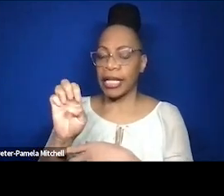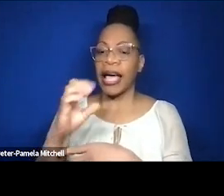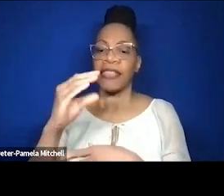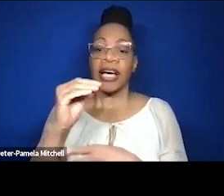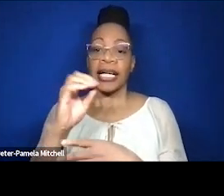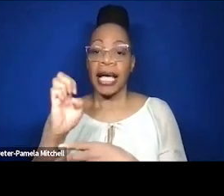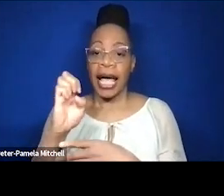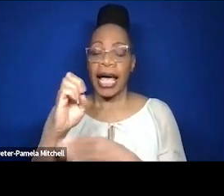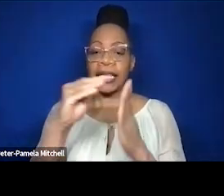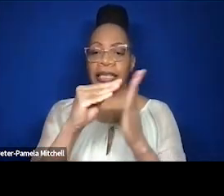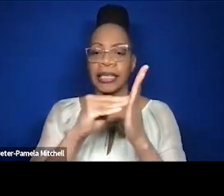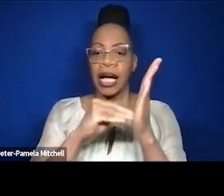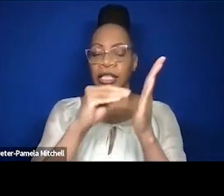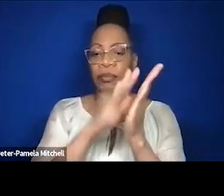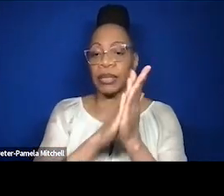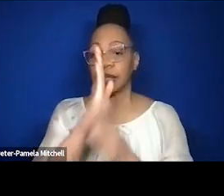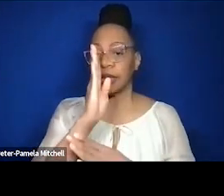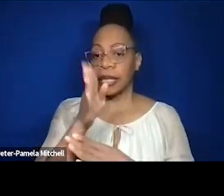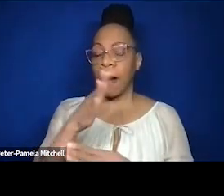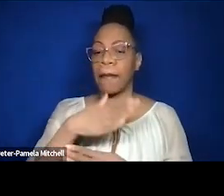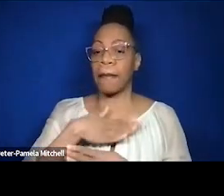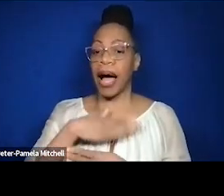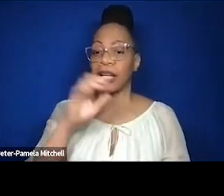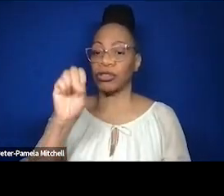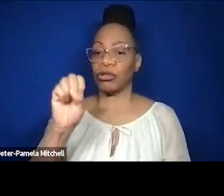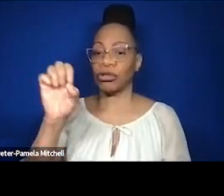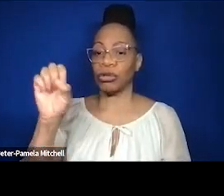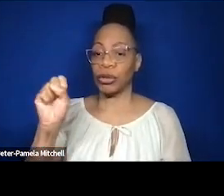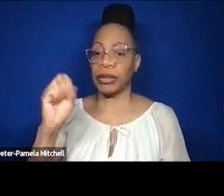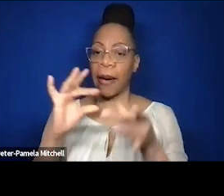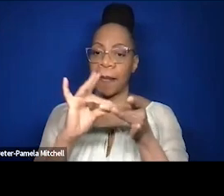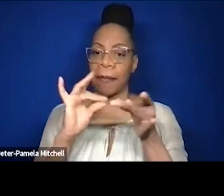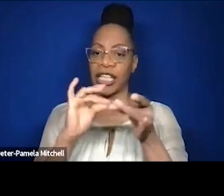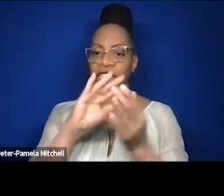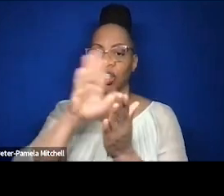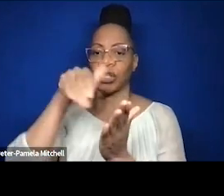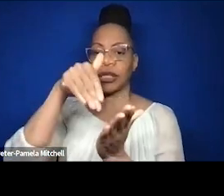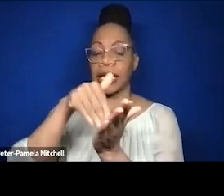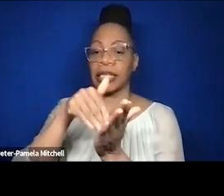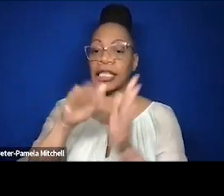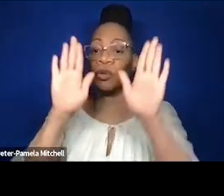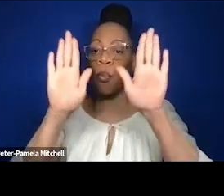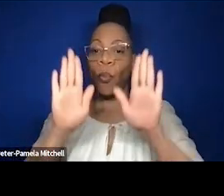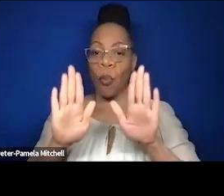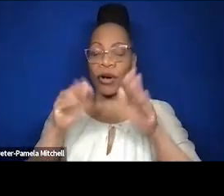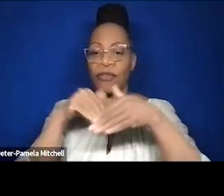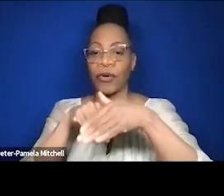a su Centro de Mensajes de Mi Seguridad Social. Esto es un acceso excelente para los solicitantes